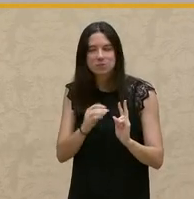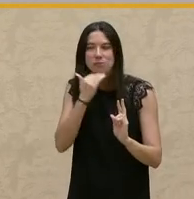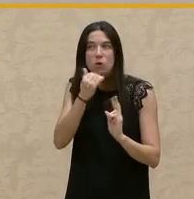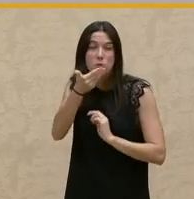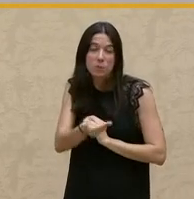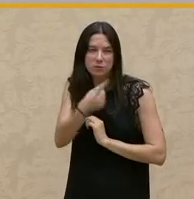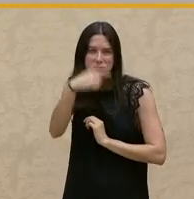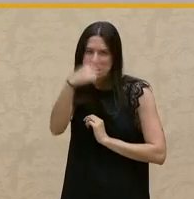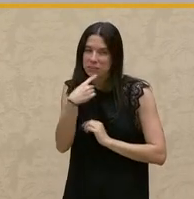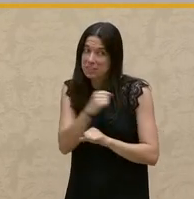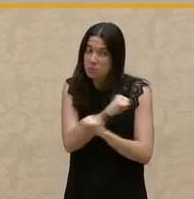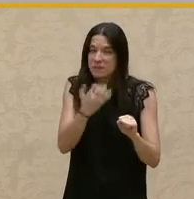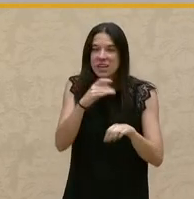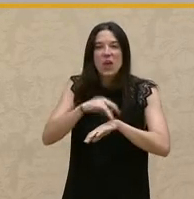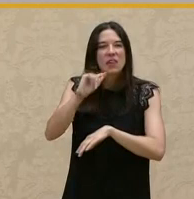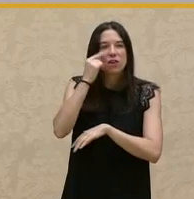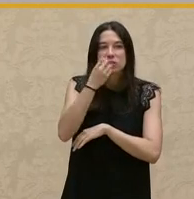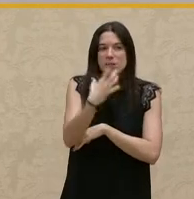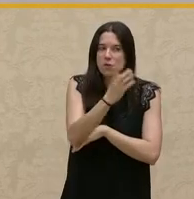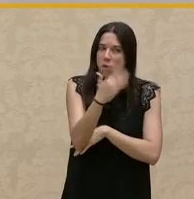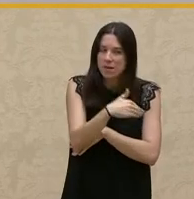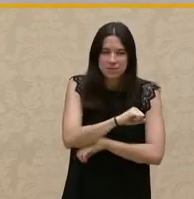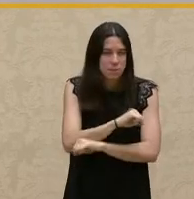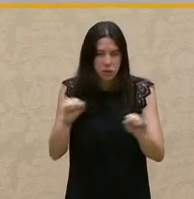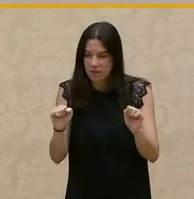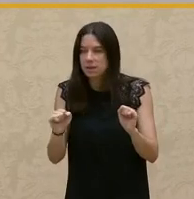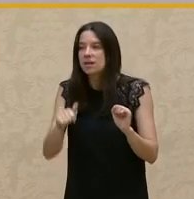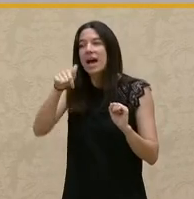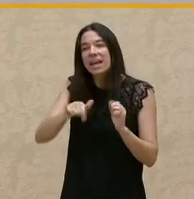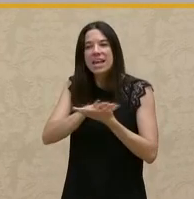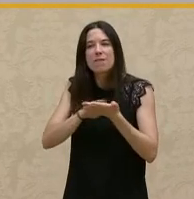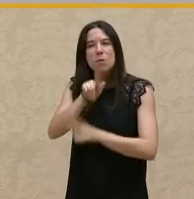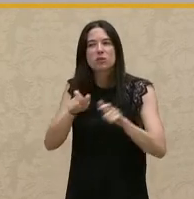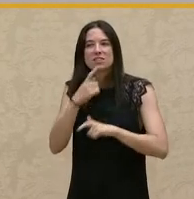un buen diagnóstico. Hoy aquí han hablado personas con dificultades de diagnóstico. Tiene que haber